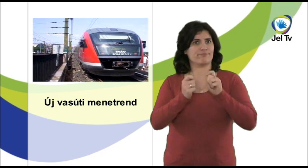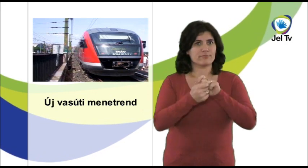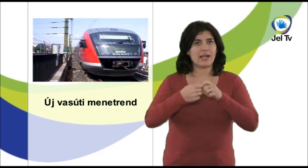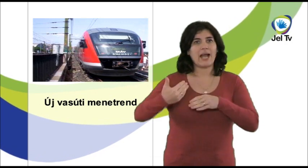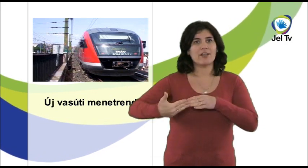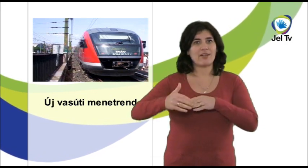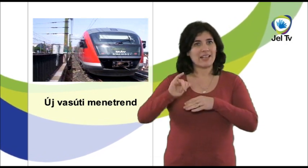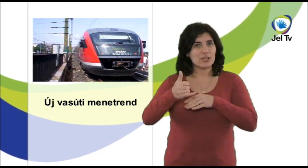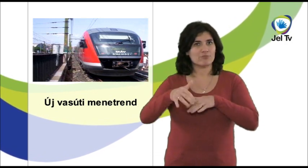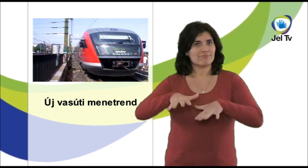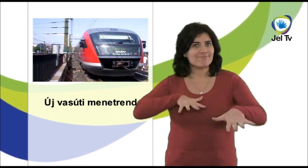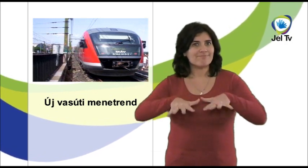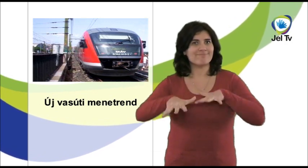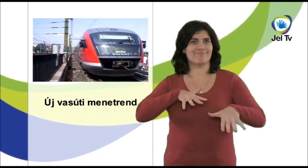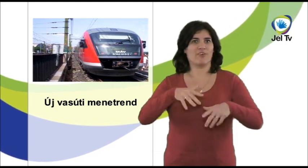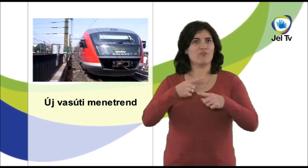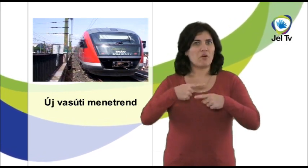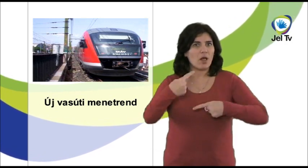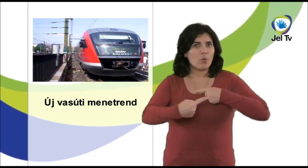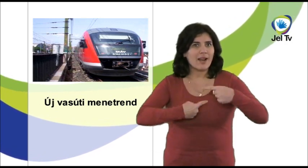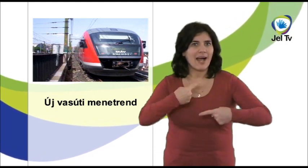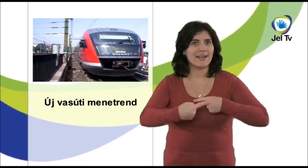most már hétvégén is fél óránként közlekedik.